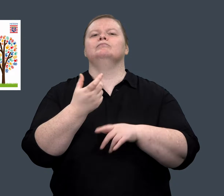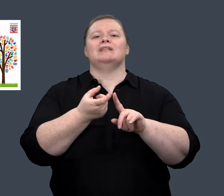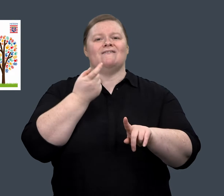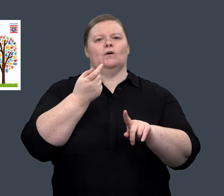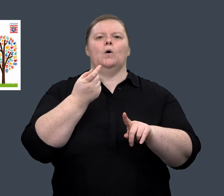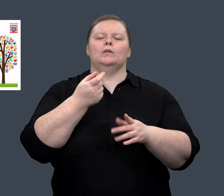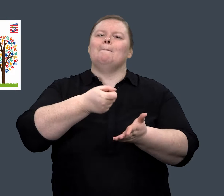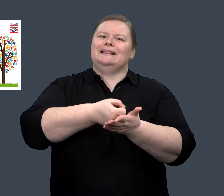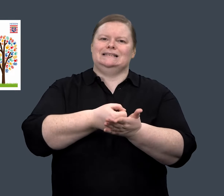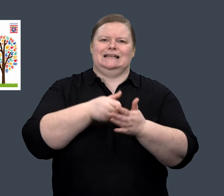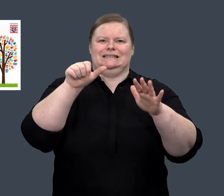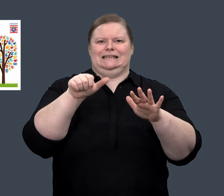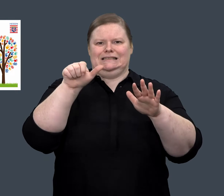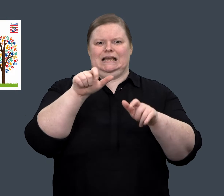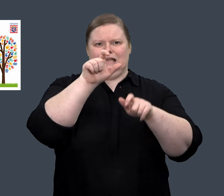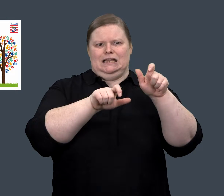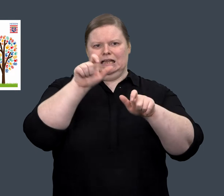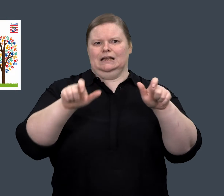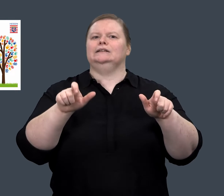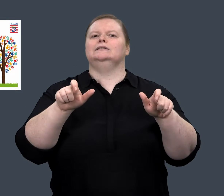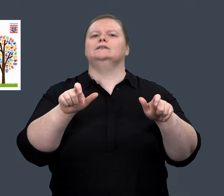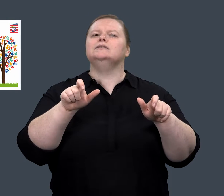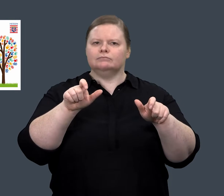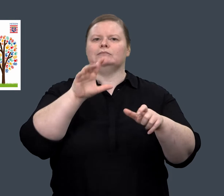sind mindestens 16 Mitglieder Vertreterinnen oder Vertreter